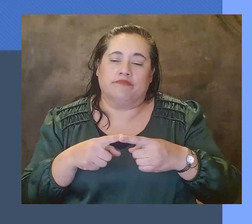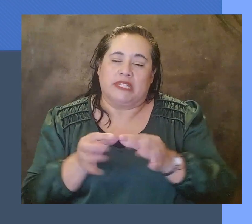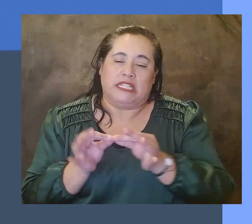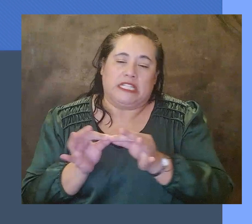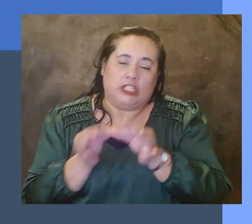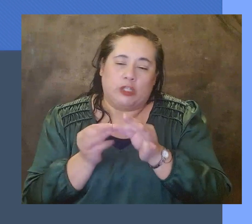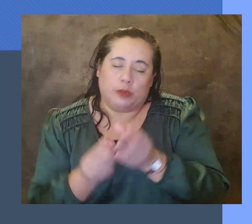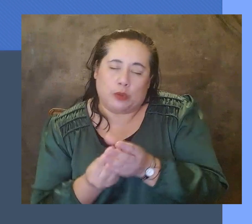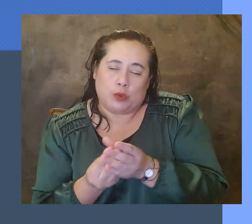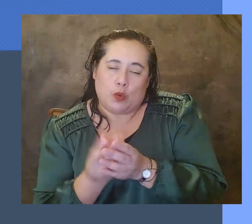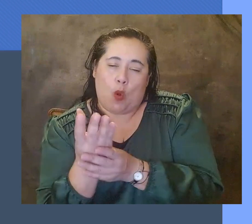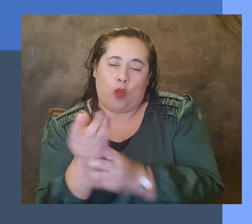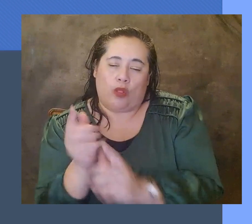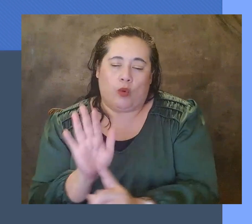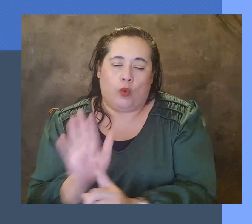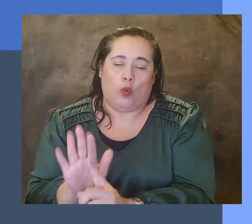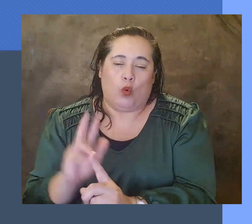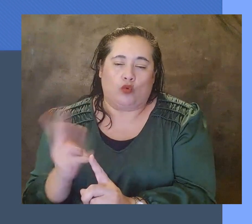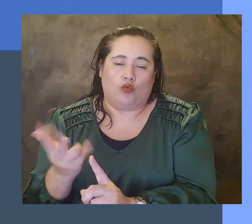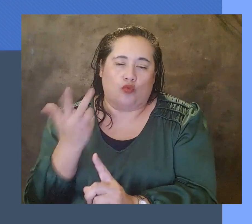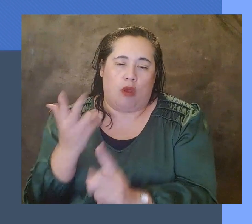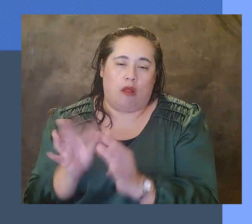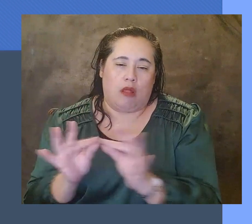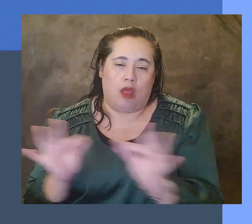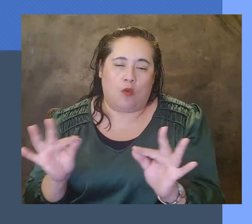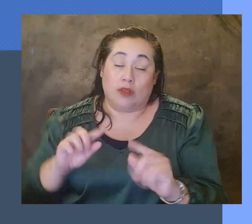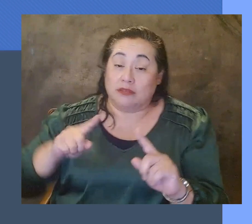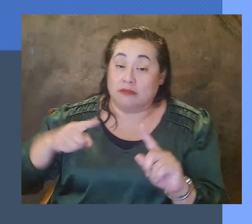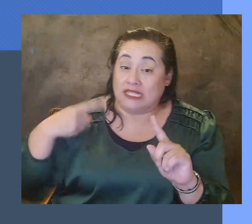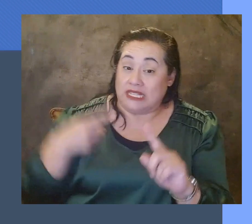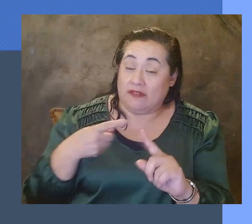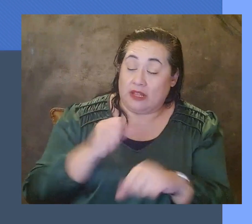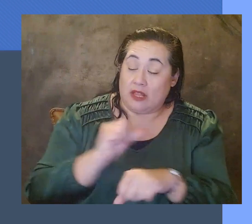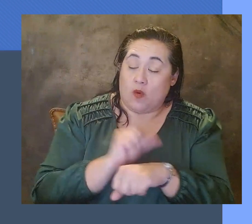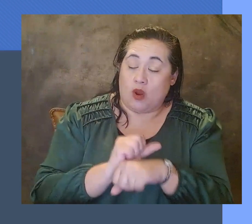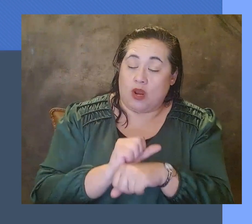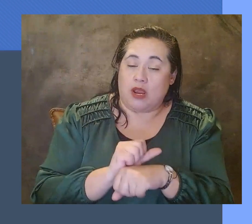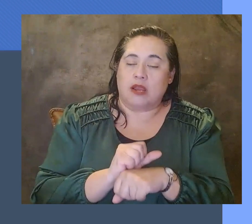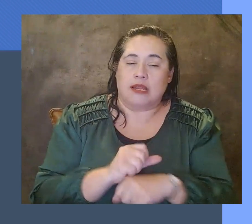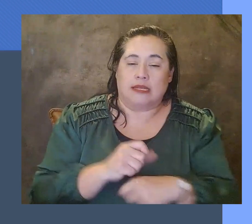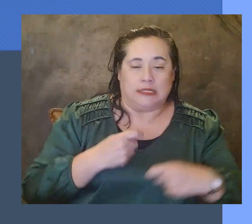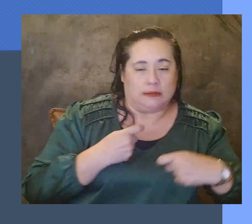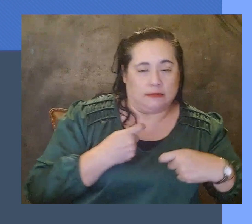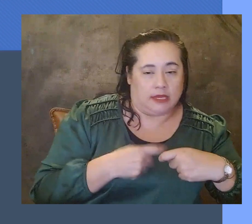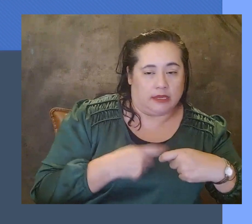intérpretes trilingues específicamente trabajando en español,